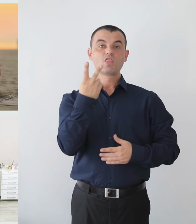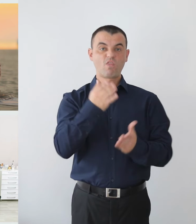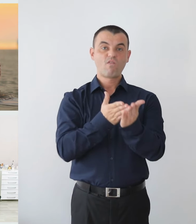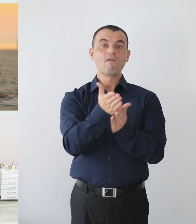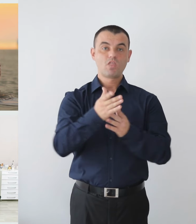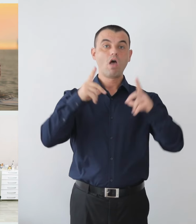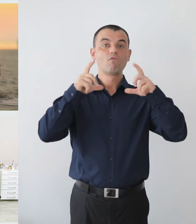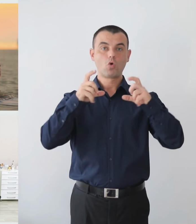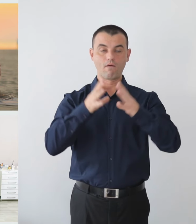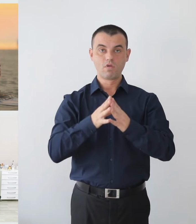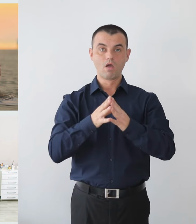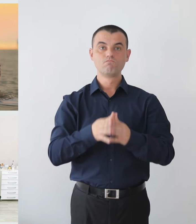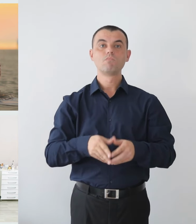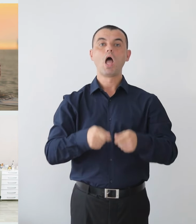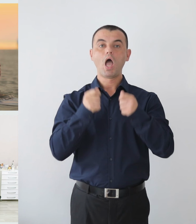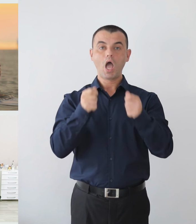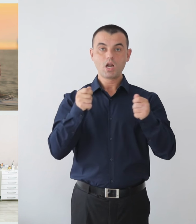Има два вида фотография: